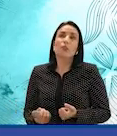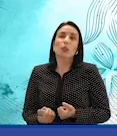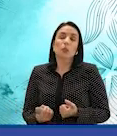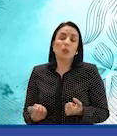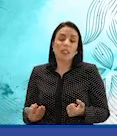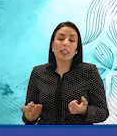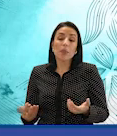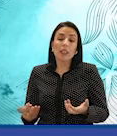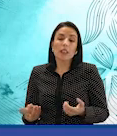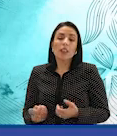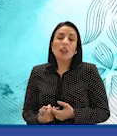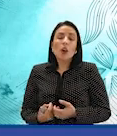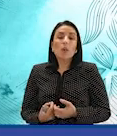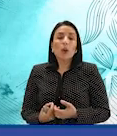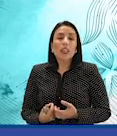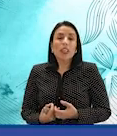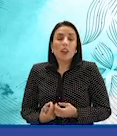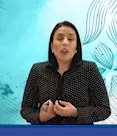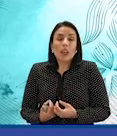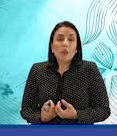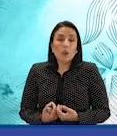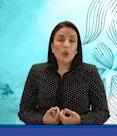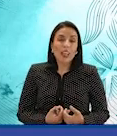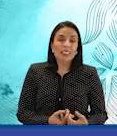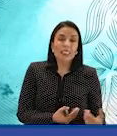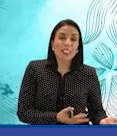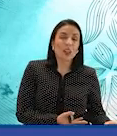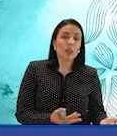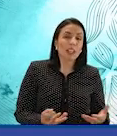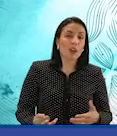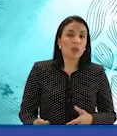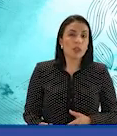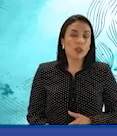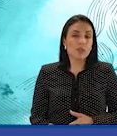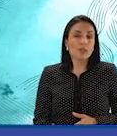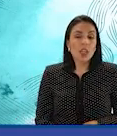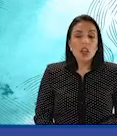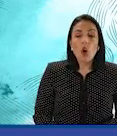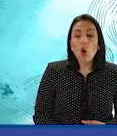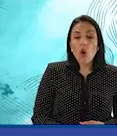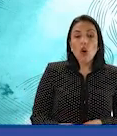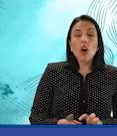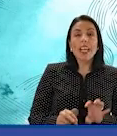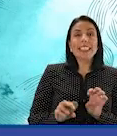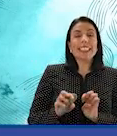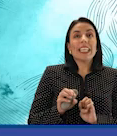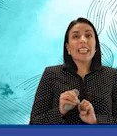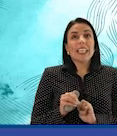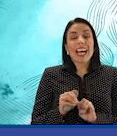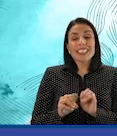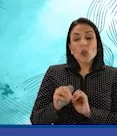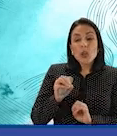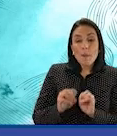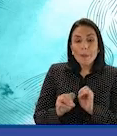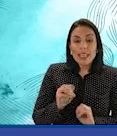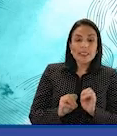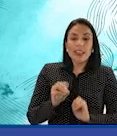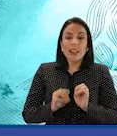Pues básicamente porque lo que aprueban es el dictamen de la Comisión o hacen una mezcla de